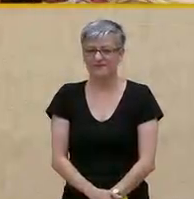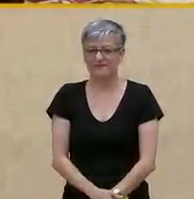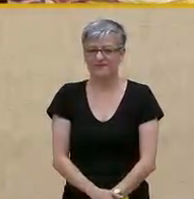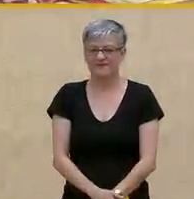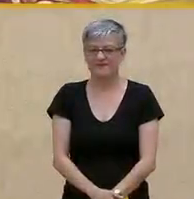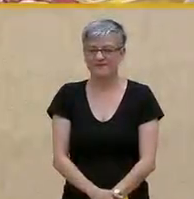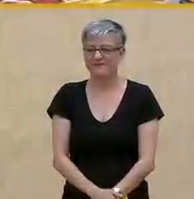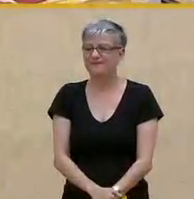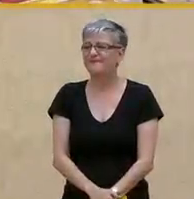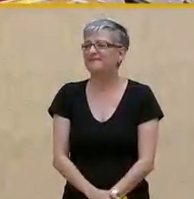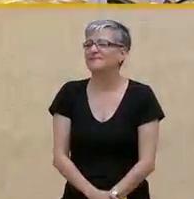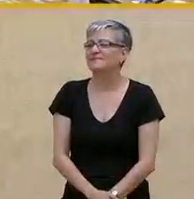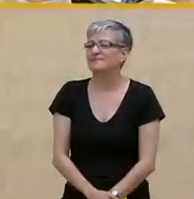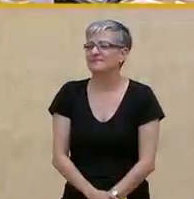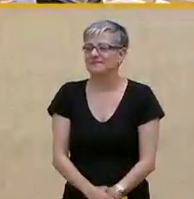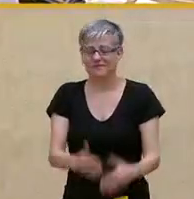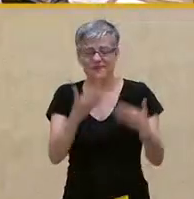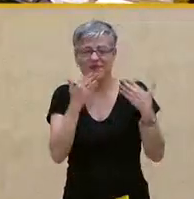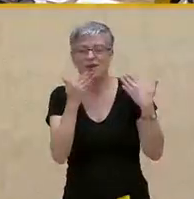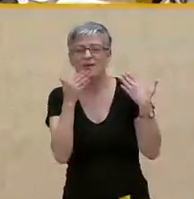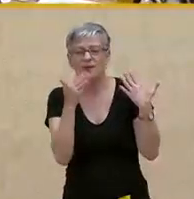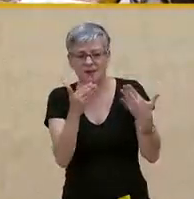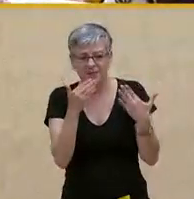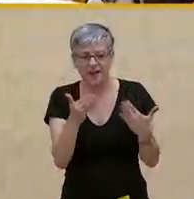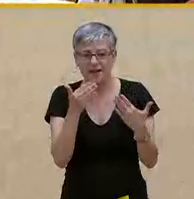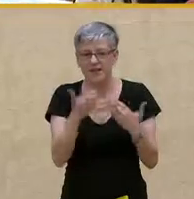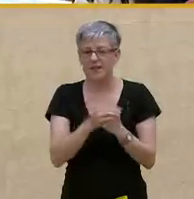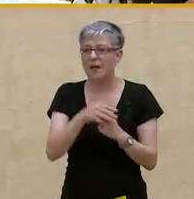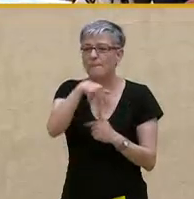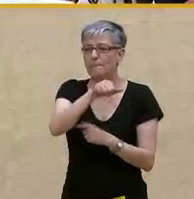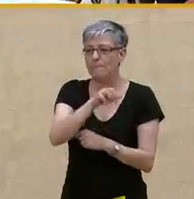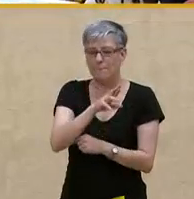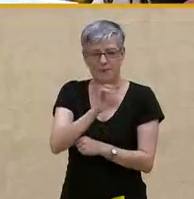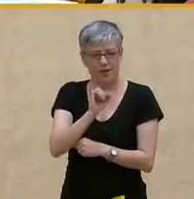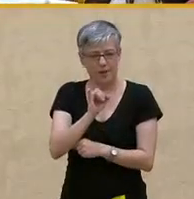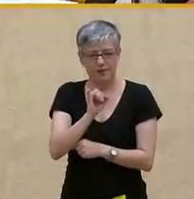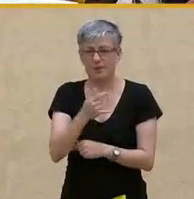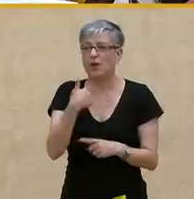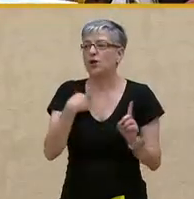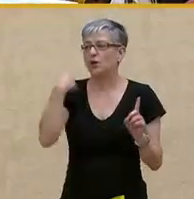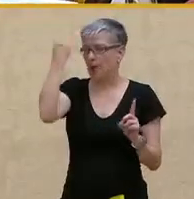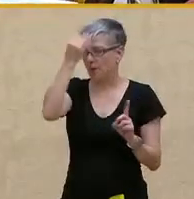Muchísimas gracias, Mario, por tu testimonio, y cerlo visible en los medios de comunicación.